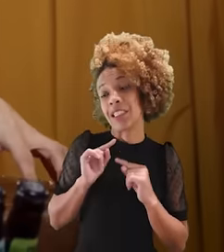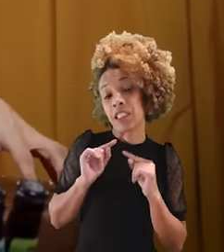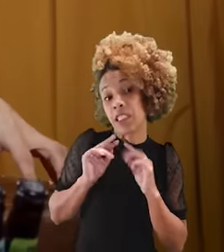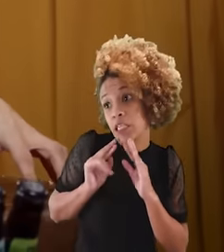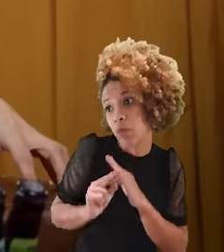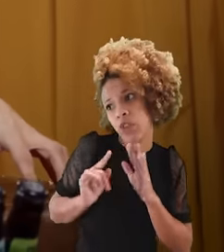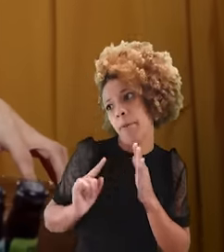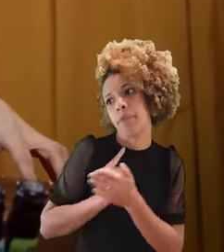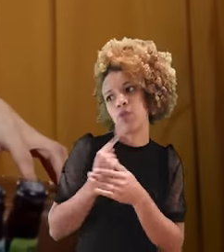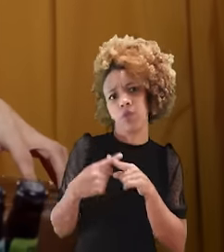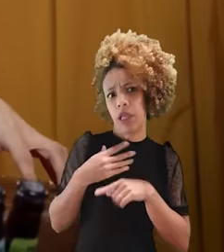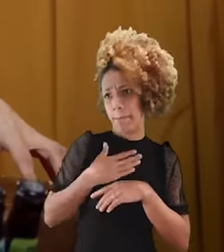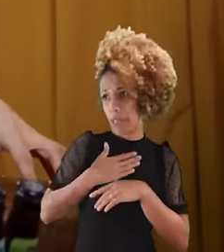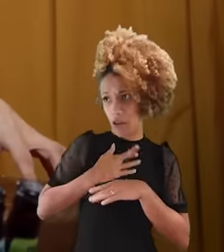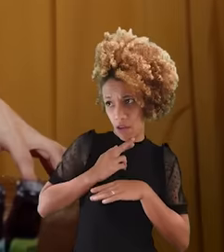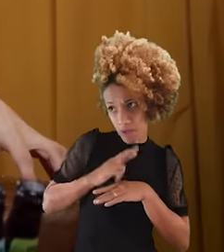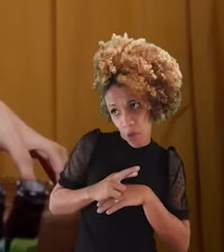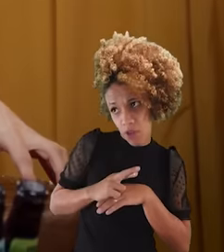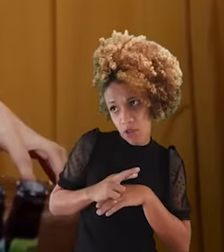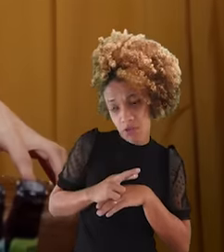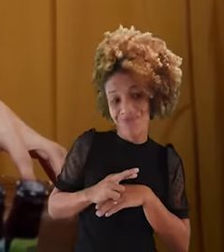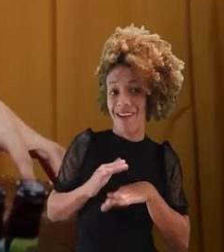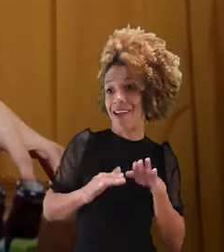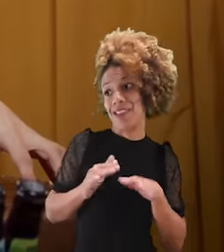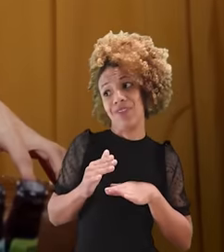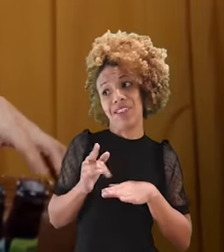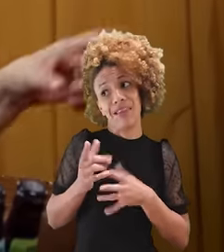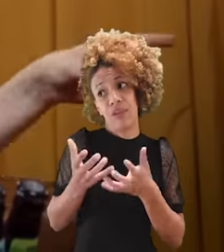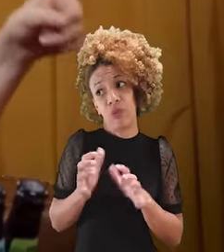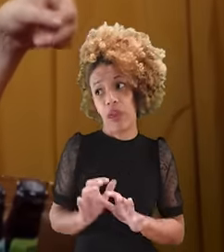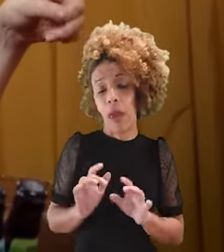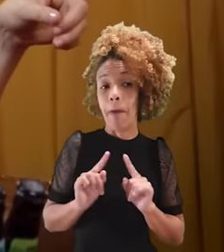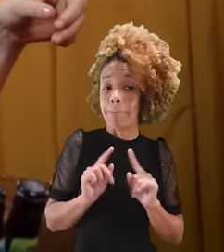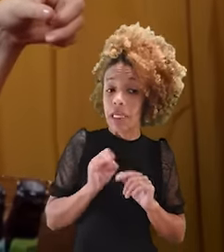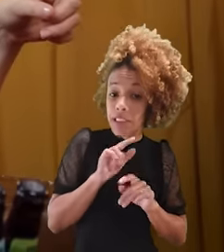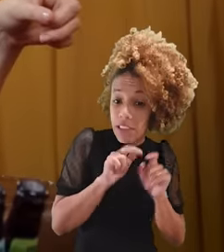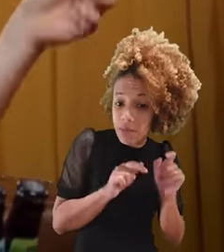porque a minha resposta eu sei que minha resposta eu sei que pode não agradar tá se a pessoa não